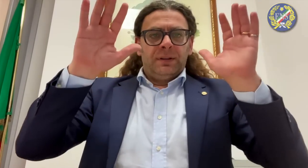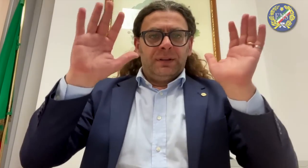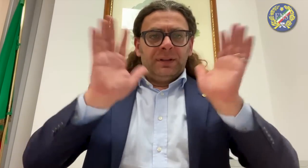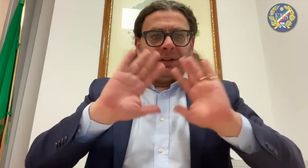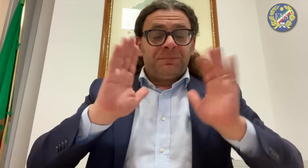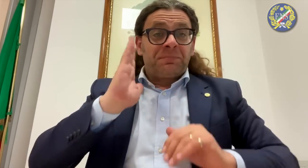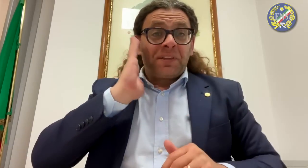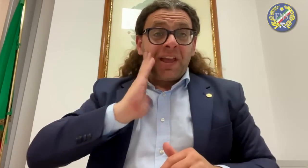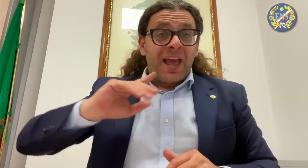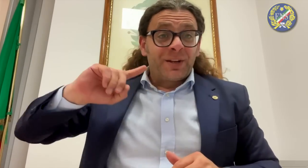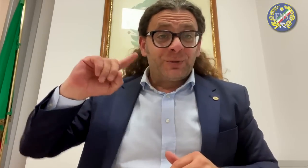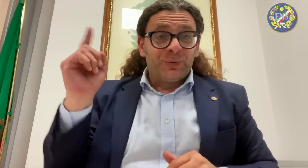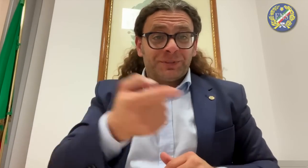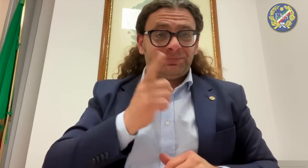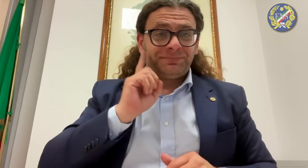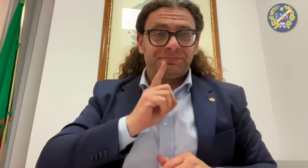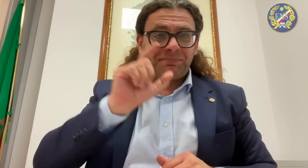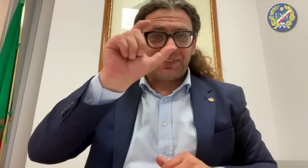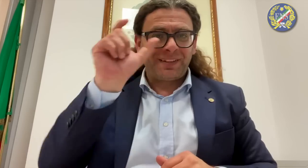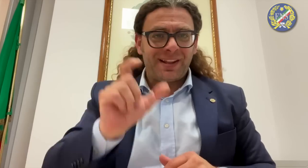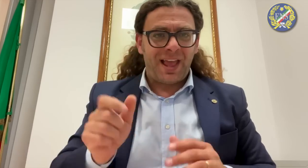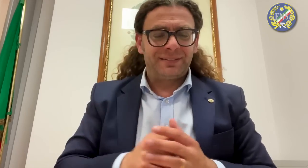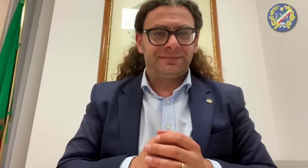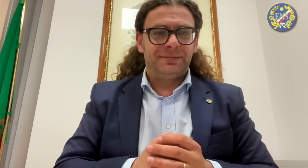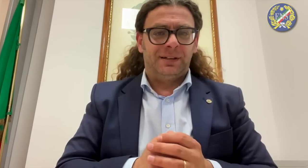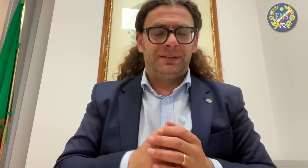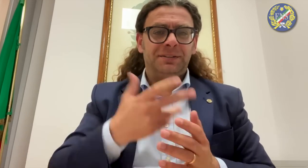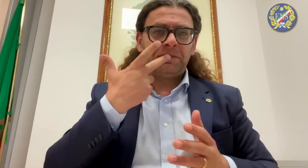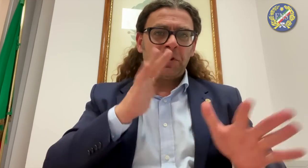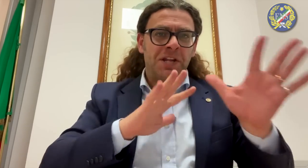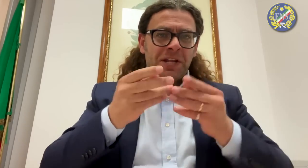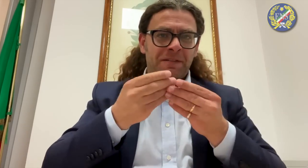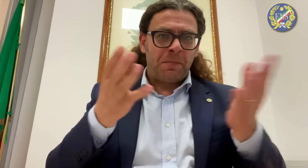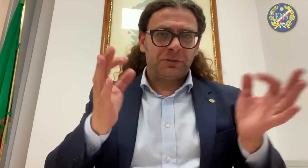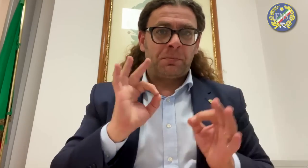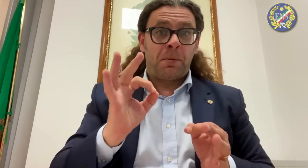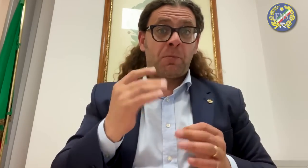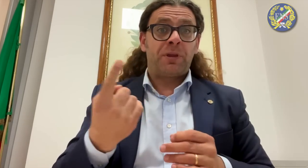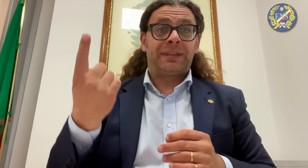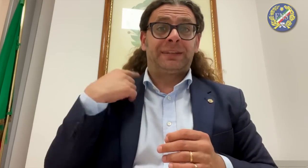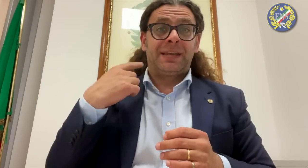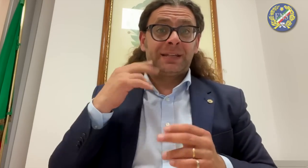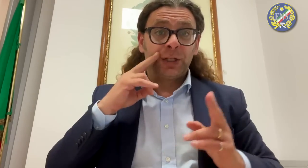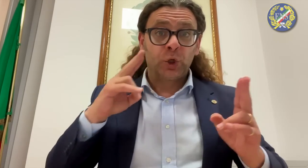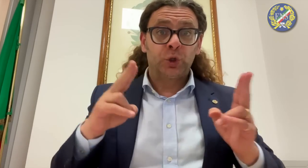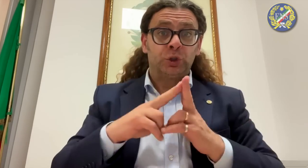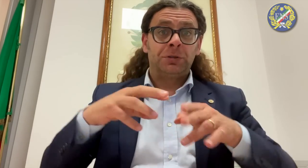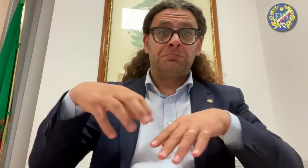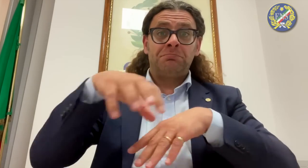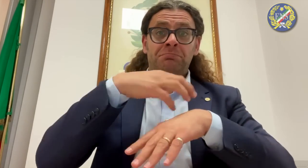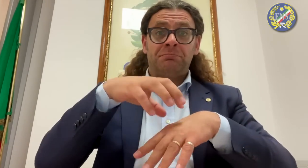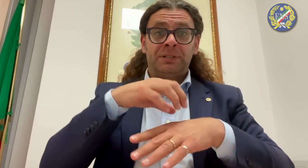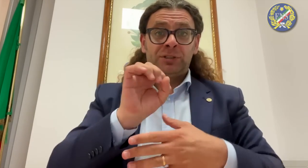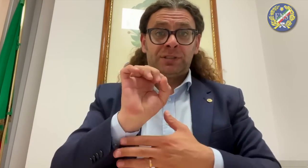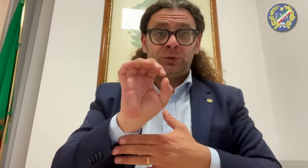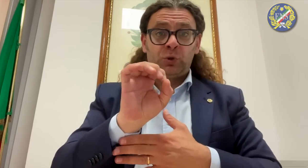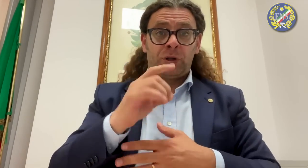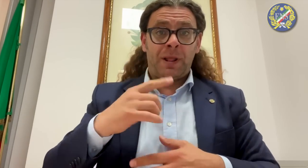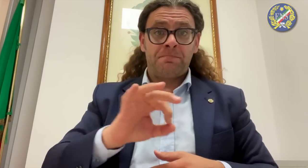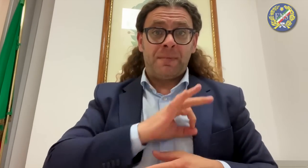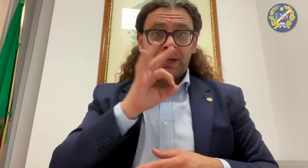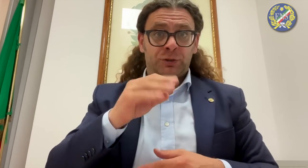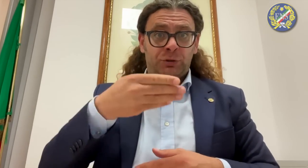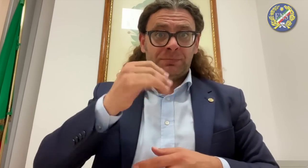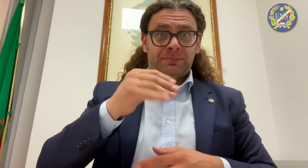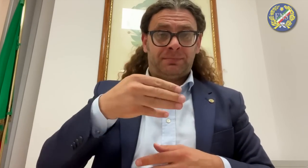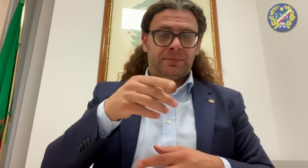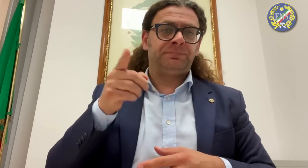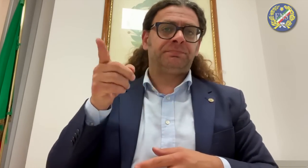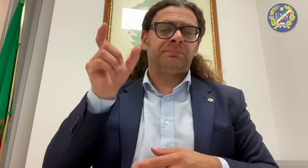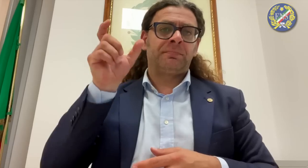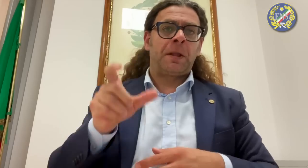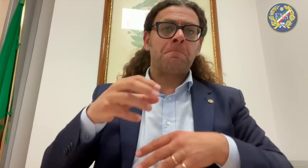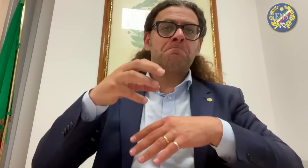Cari Sordi italiani, desidero informarvi dell’incontro avvenuto proprio ieri presso il Ministero dell'Istruzione e del Merito (MIM).